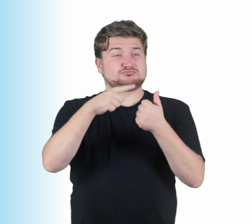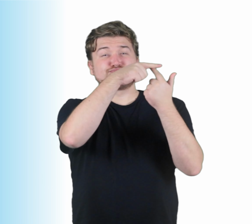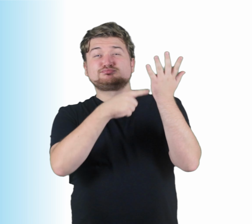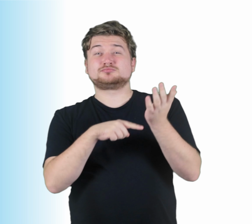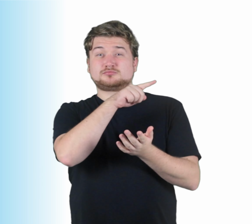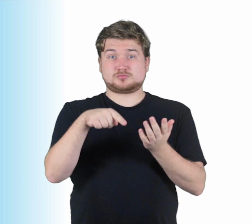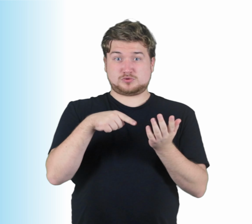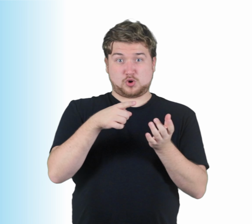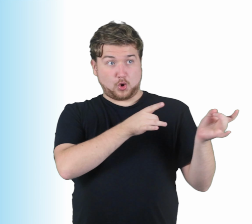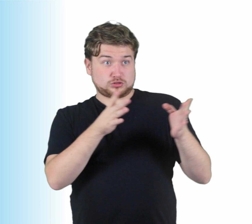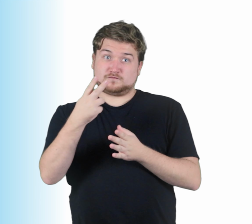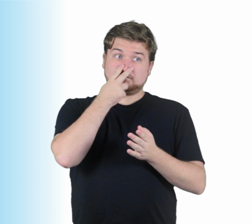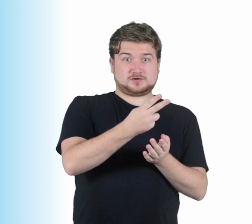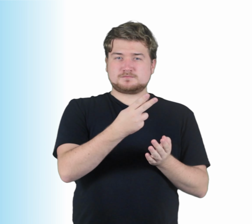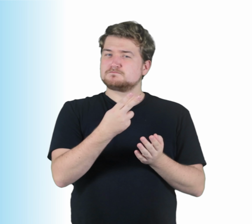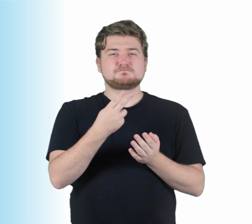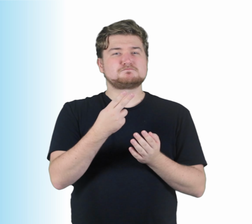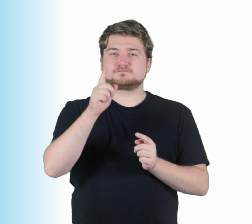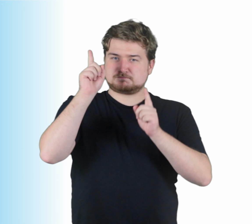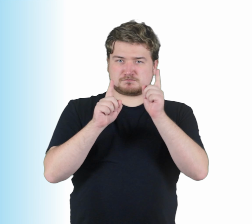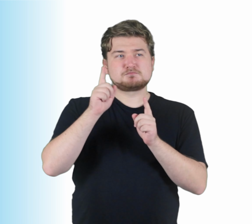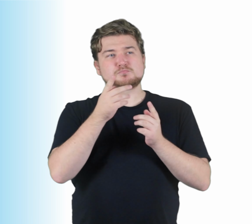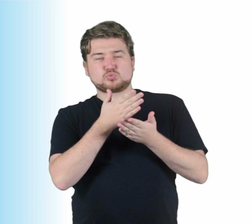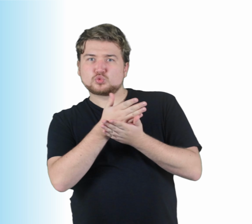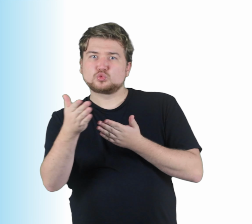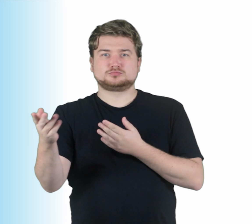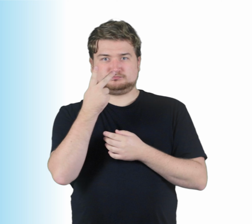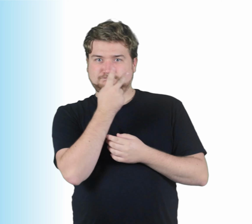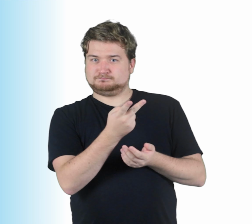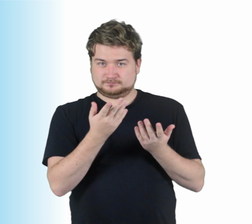Charakterystyczne jest to, że objawy te najczęściej pojawiają się z pewnym opóźnieniem.